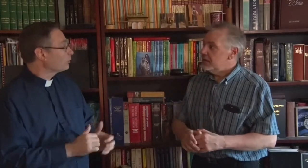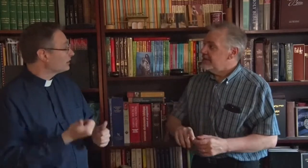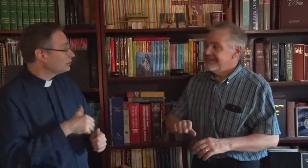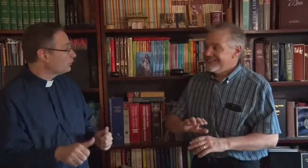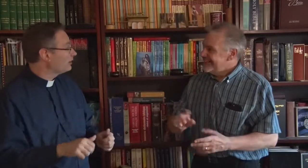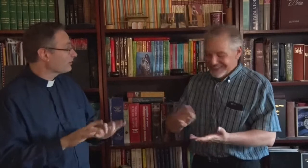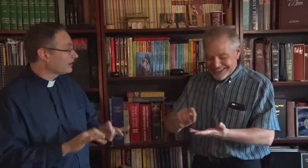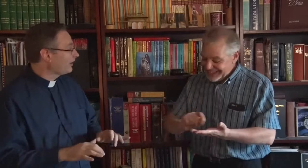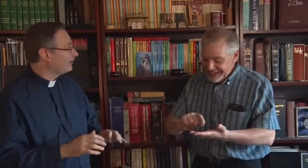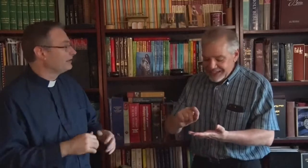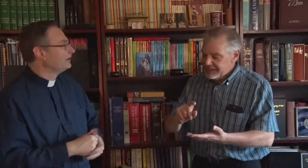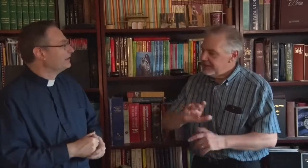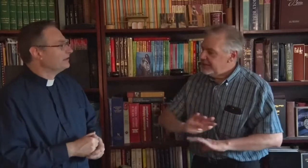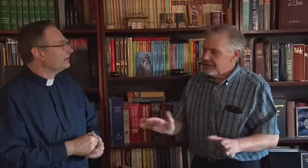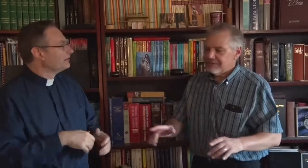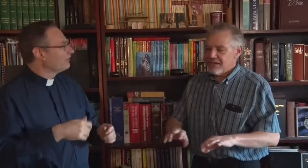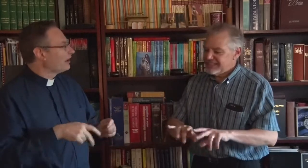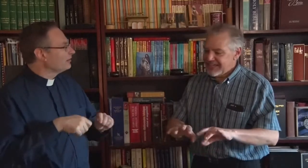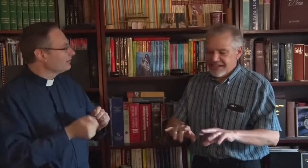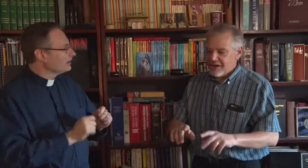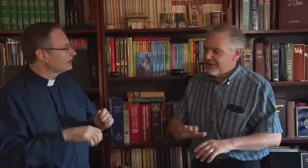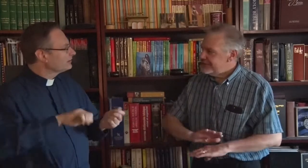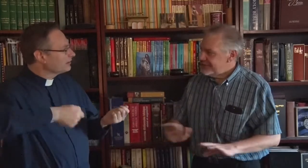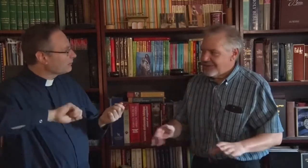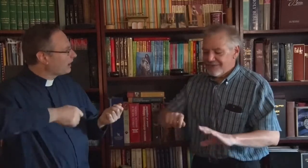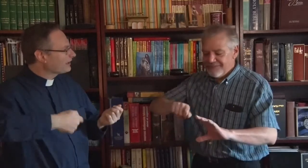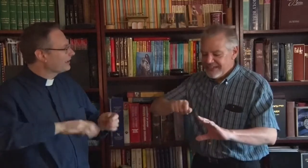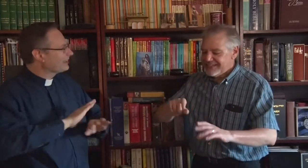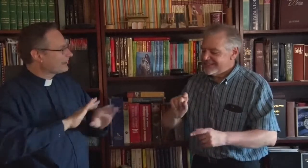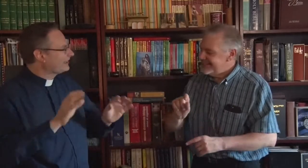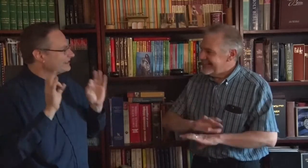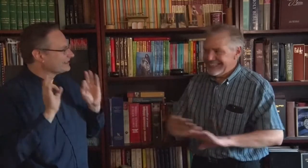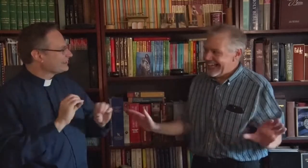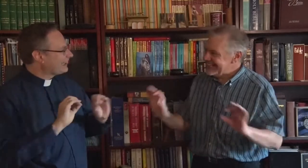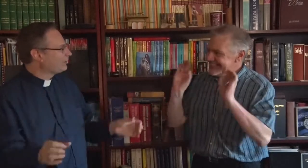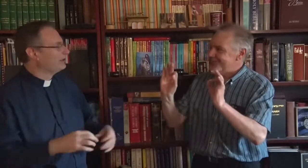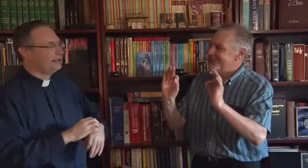Que ce soit l’ordinateur, écrire, visser, réparer, rien. Zéro!